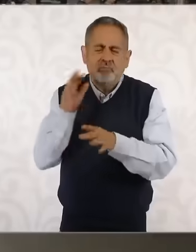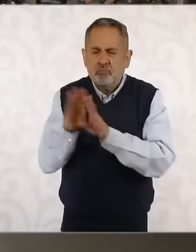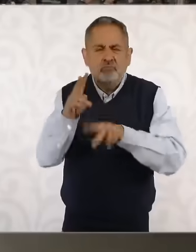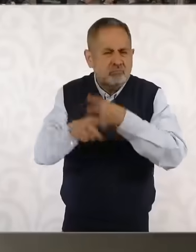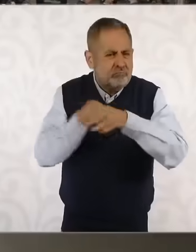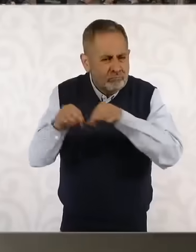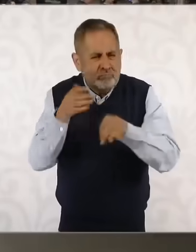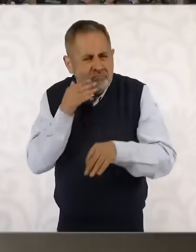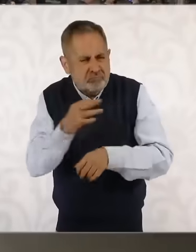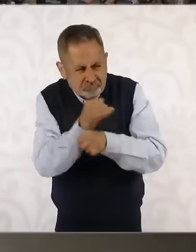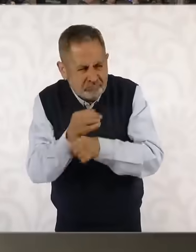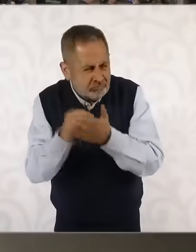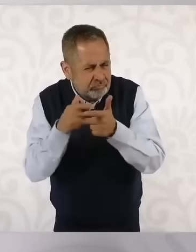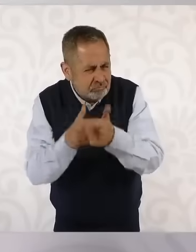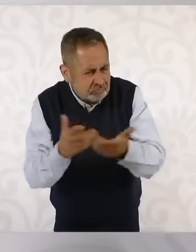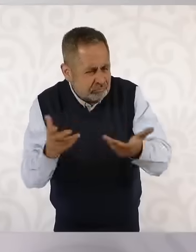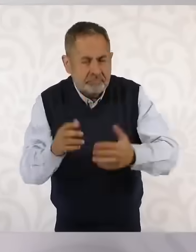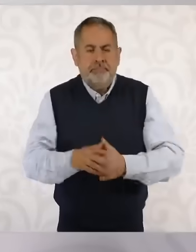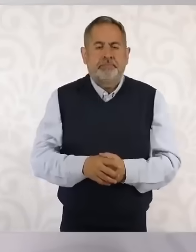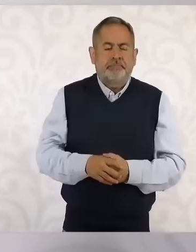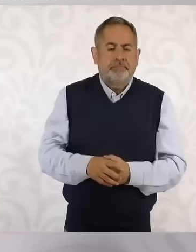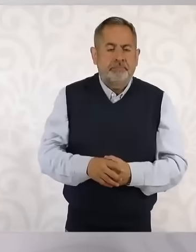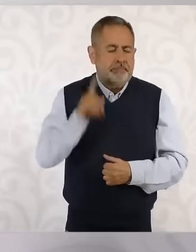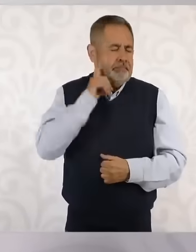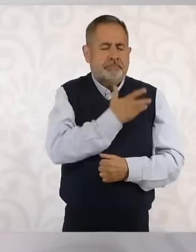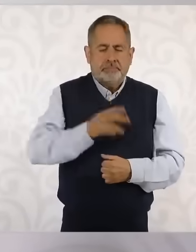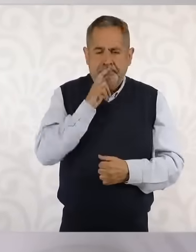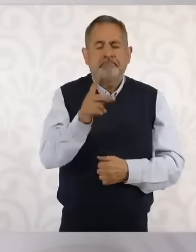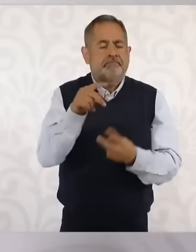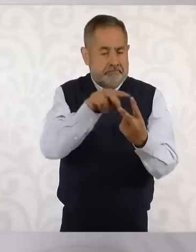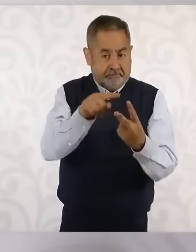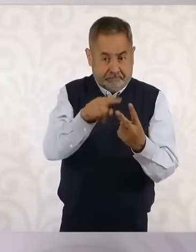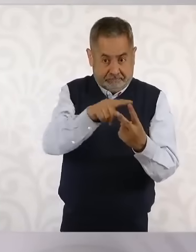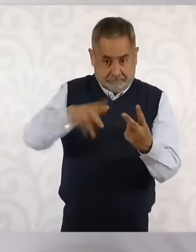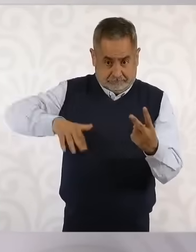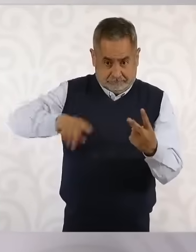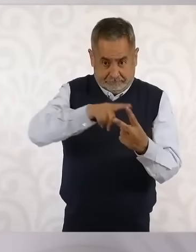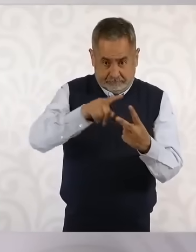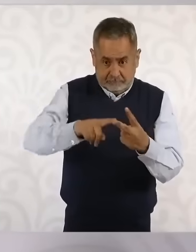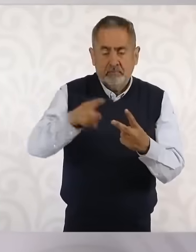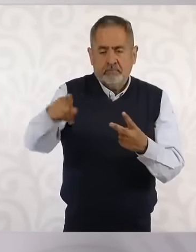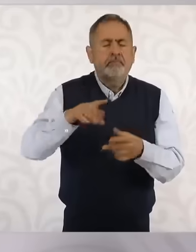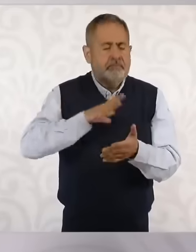Hay investigaciones relacionadas con los dos temas, el eh huachicol, que ahora es menor,